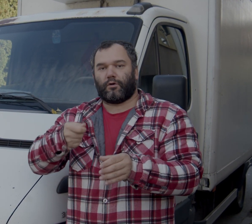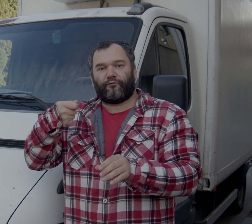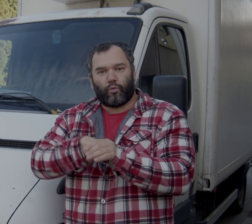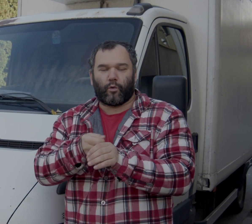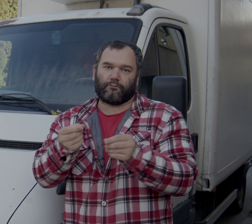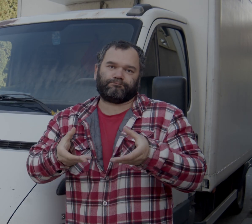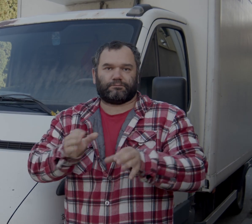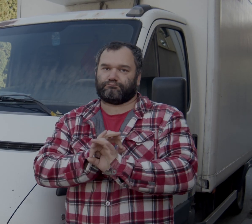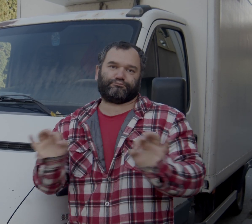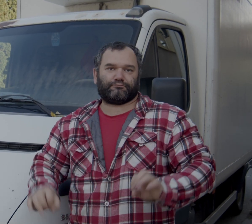Potom už bude v poriadku.